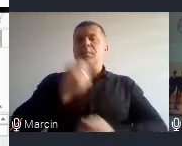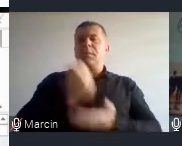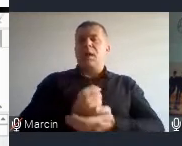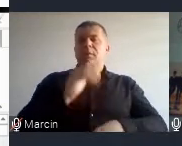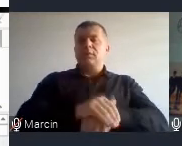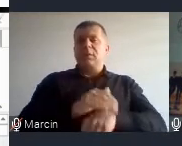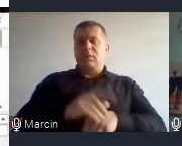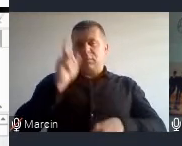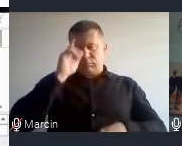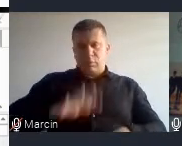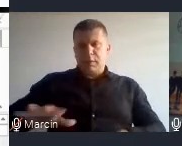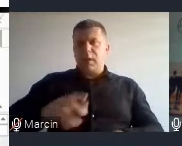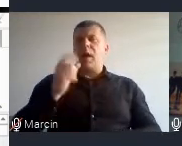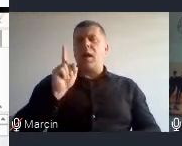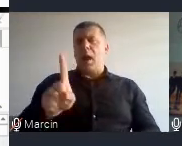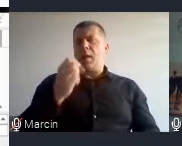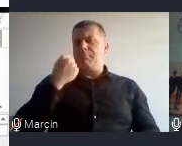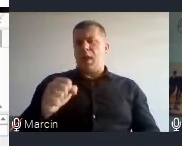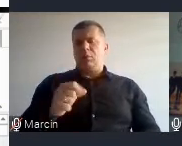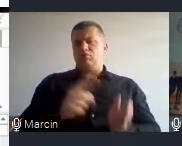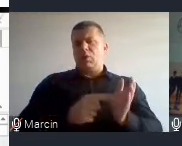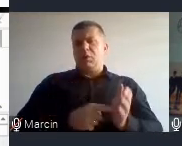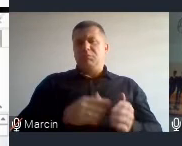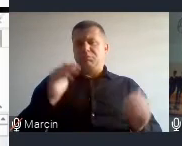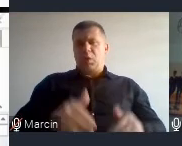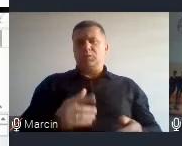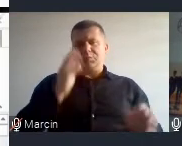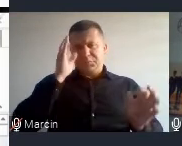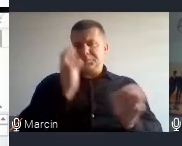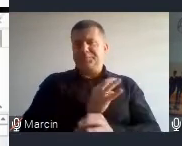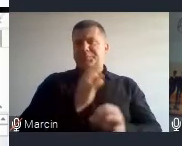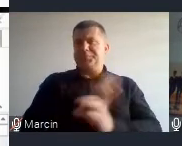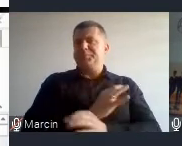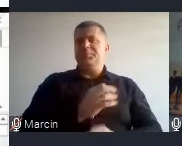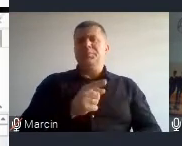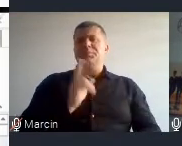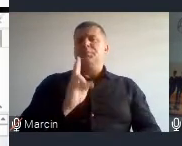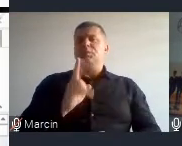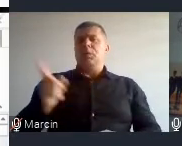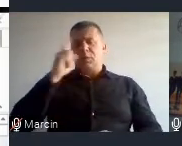Ona jest oparta o prawo zamówień publicznych, ale bardzo często jest zgubna dla podmiotów,